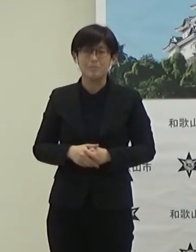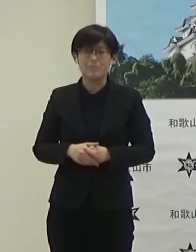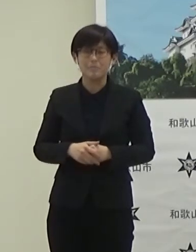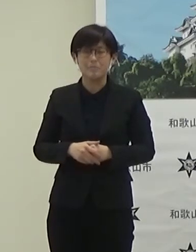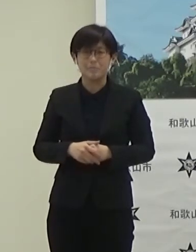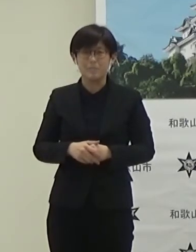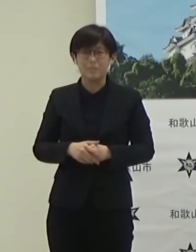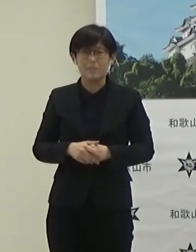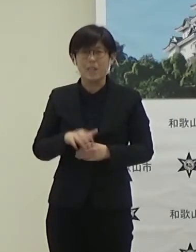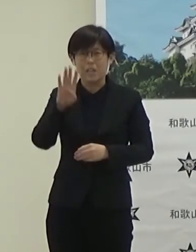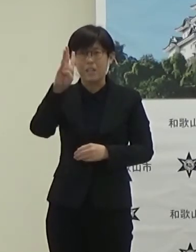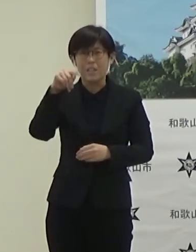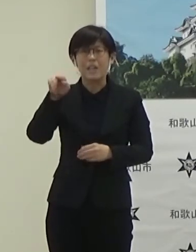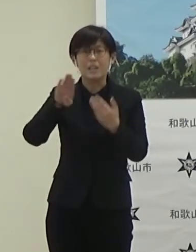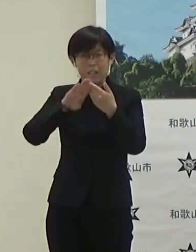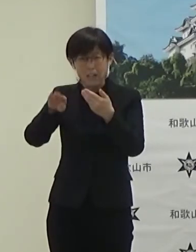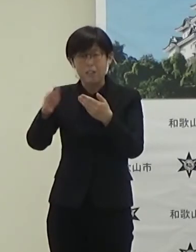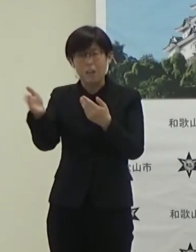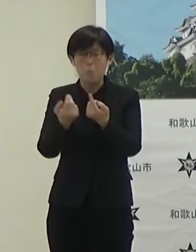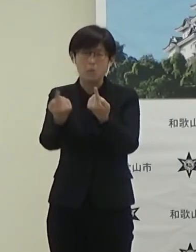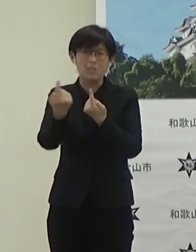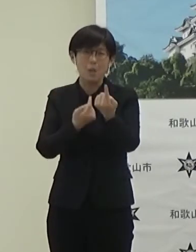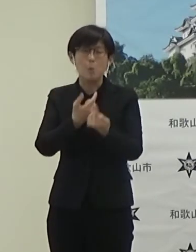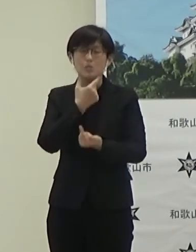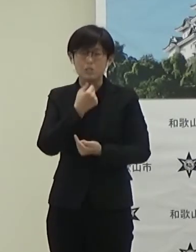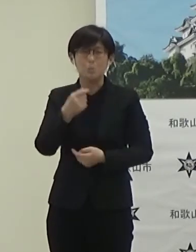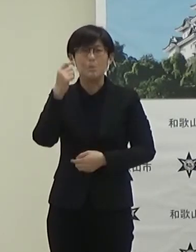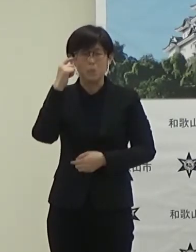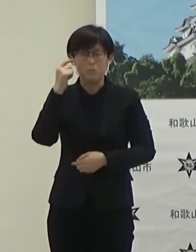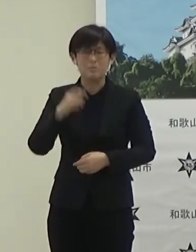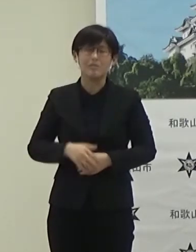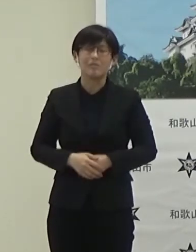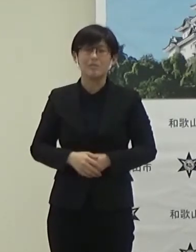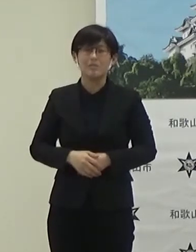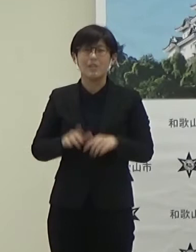ればというふうに思います 発表項目は以上でございますよろしくお願いします